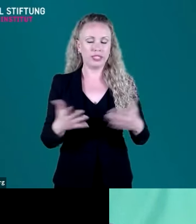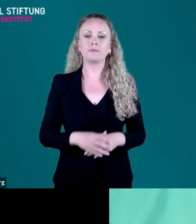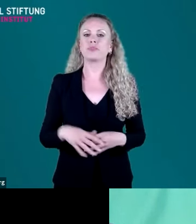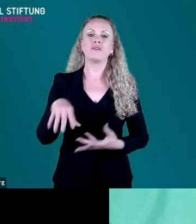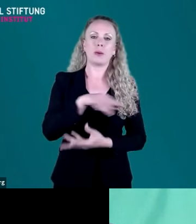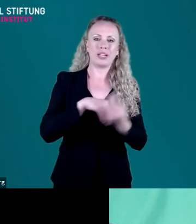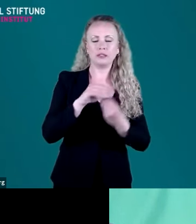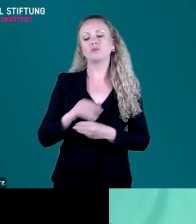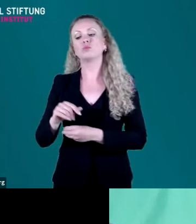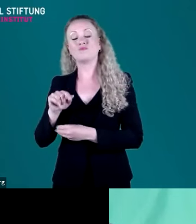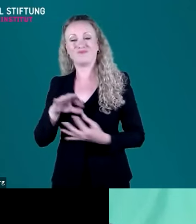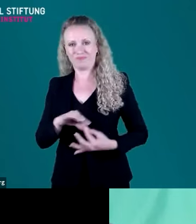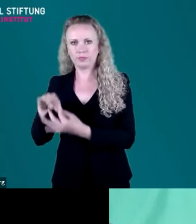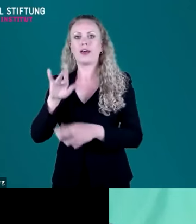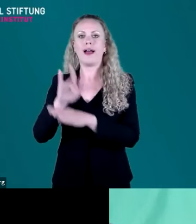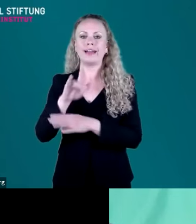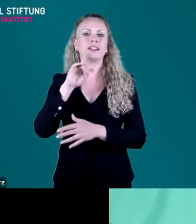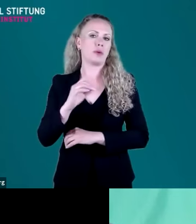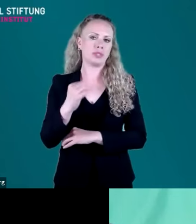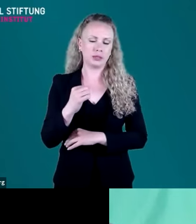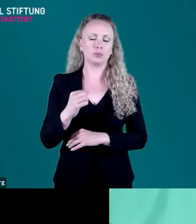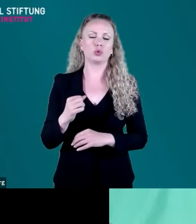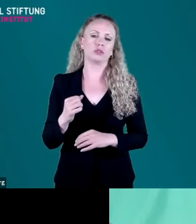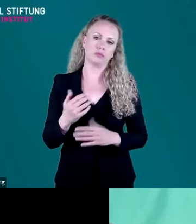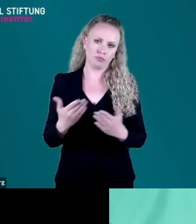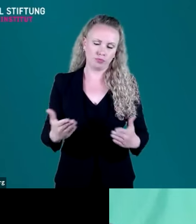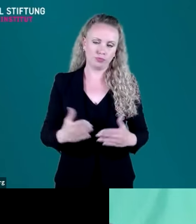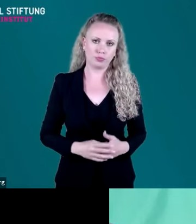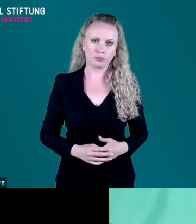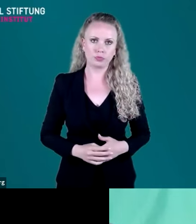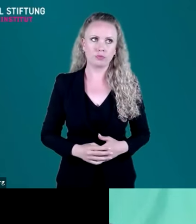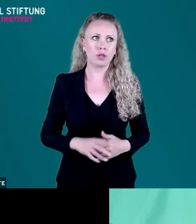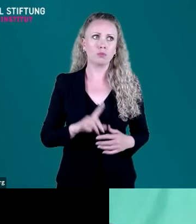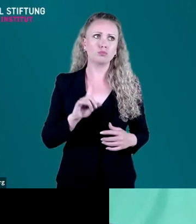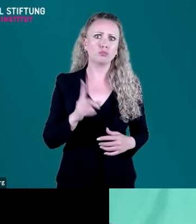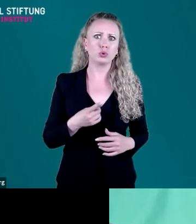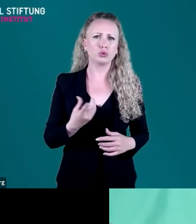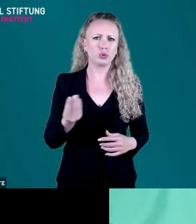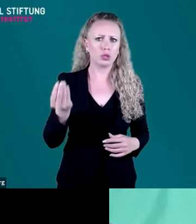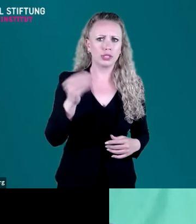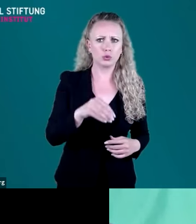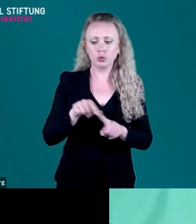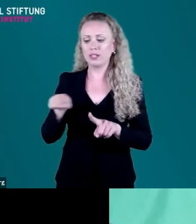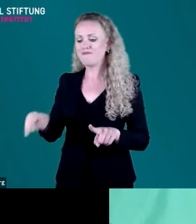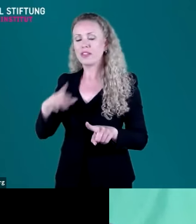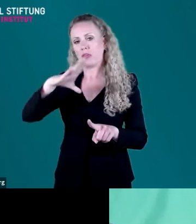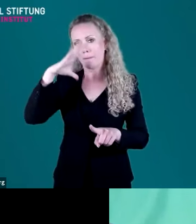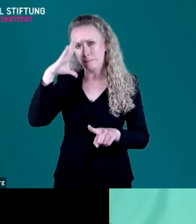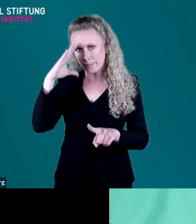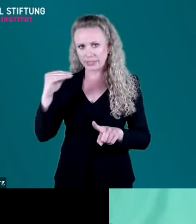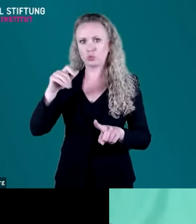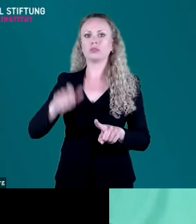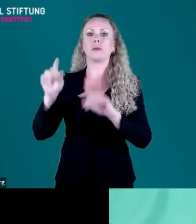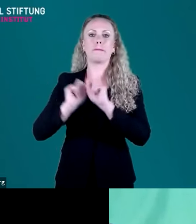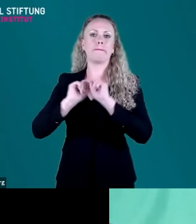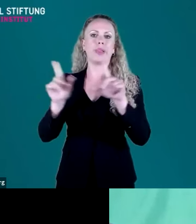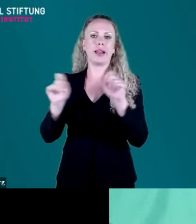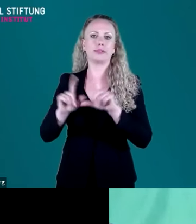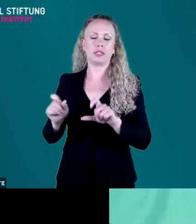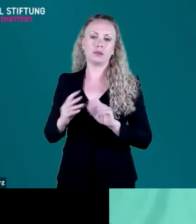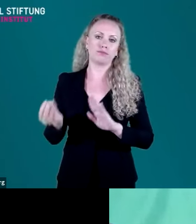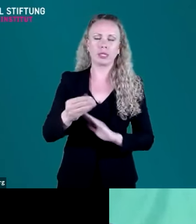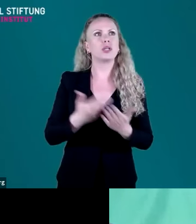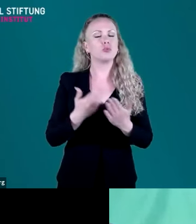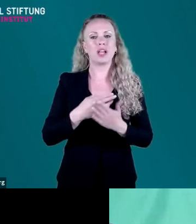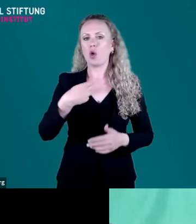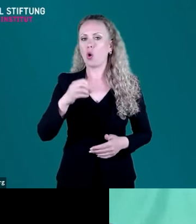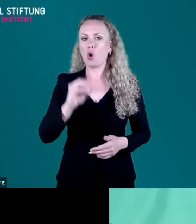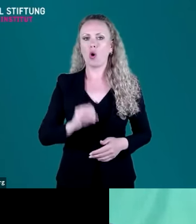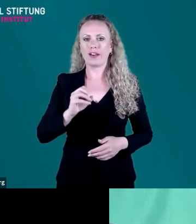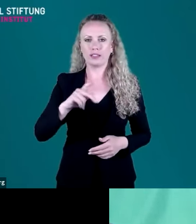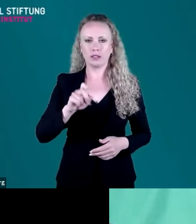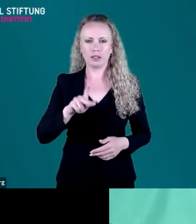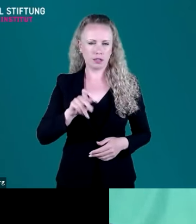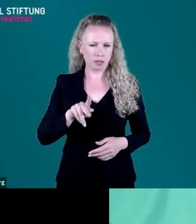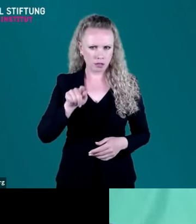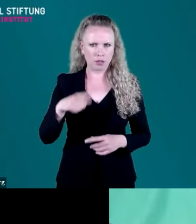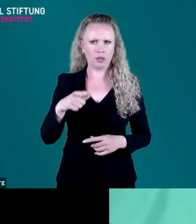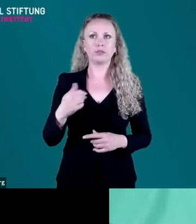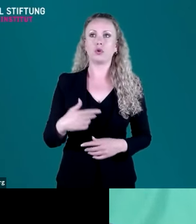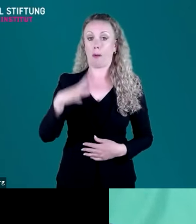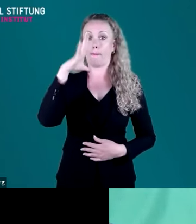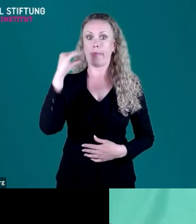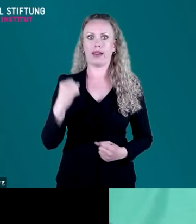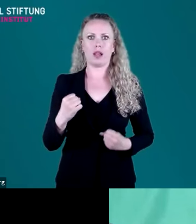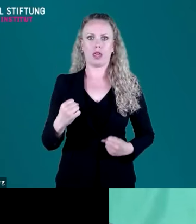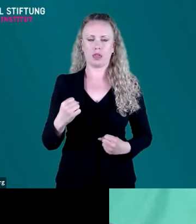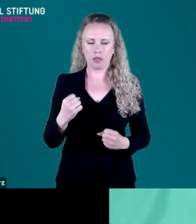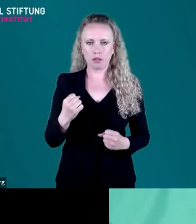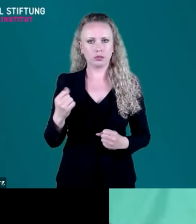Der müsste ergänzt werden um maskulistische Bilder. Die sind zum Teil auch drin. Also, auch gerade wenn Höcke von Männlichkeiten spricht usw., dann sind die drin.